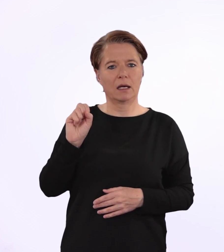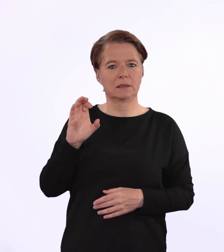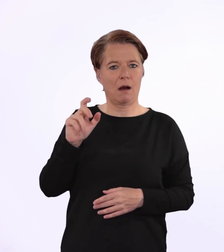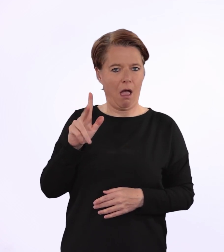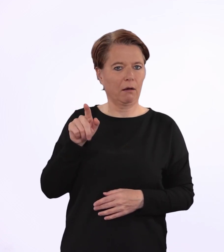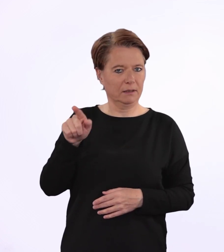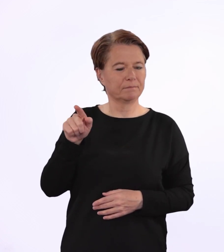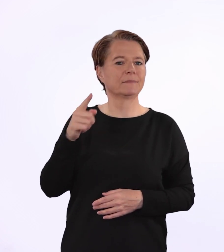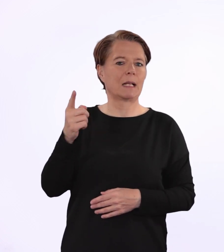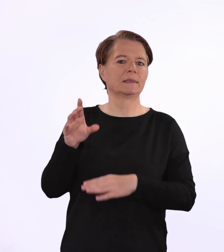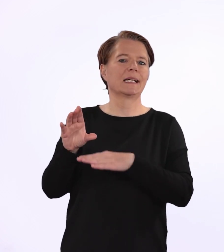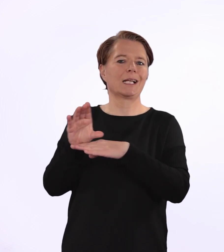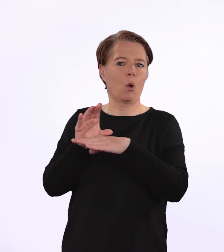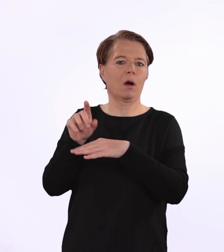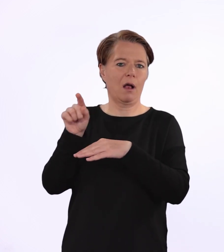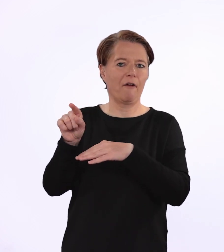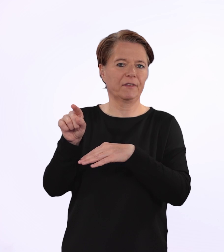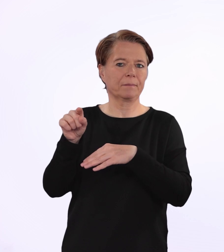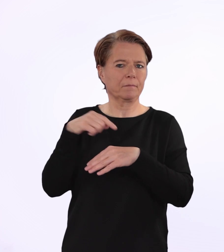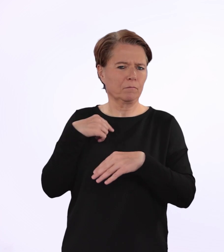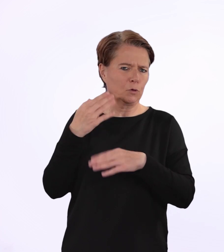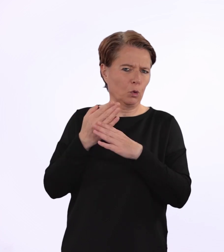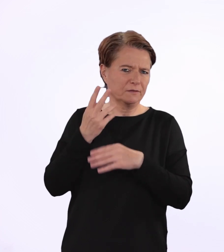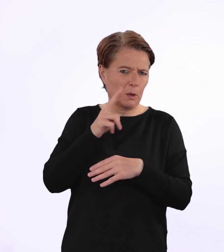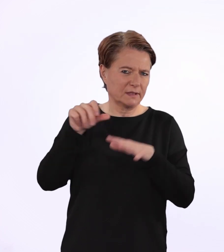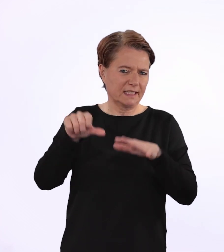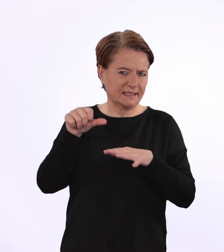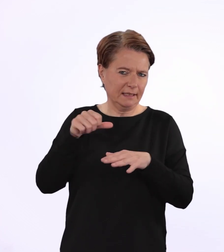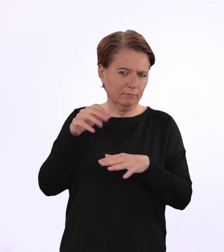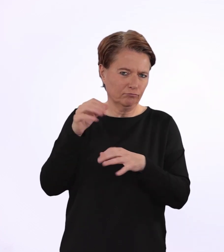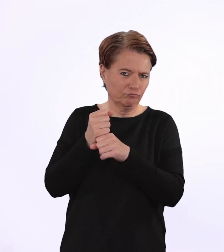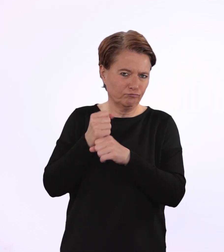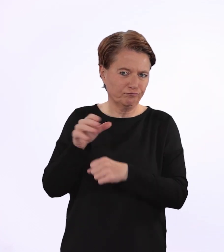eine*r Choreograf*in, mit der ich schon seit 2016 mittlerweile arbeite.